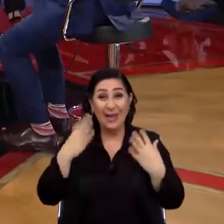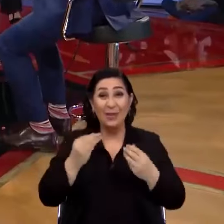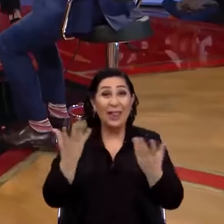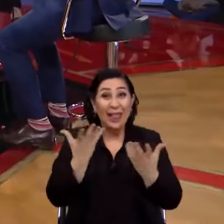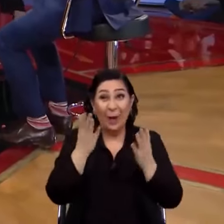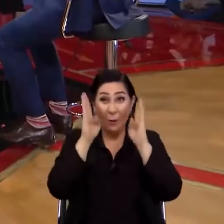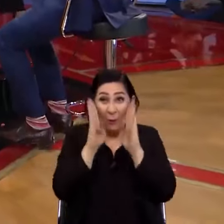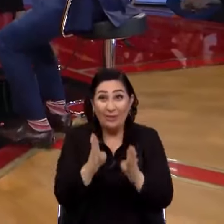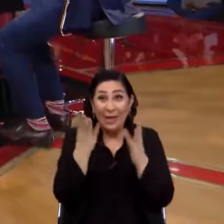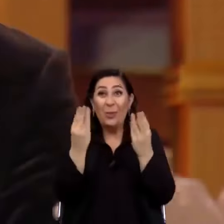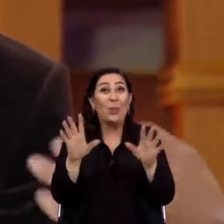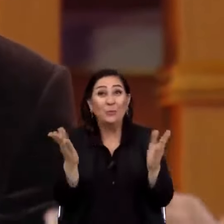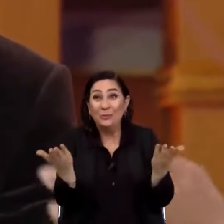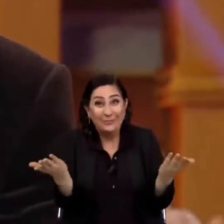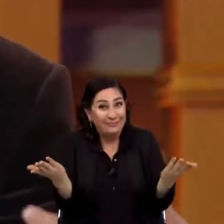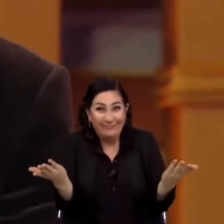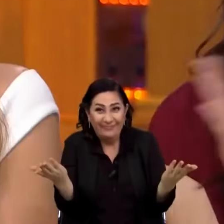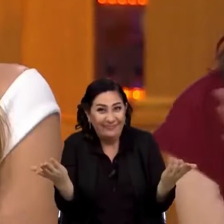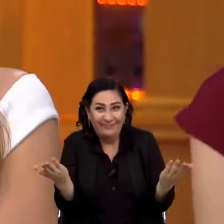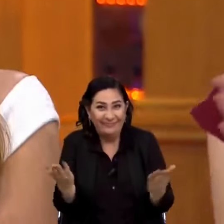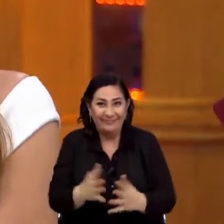[Müzik]